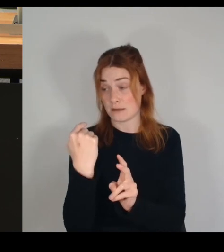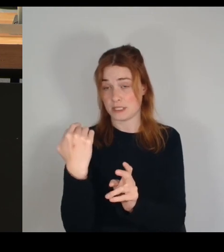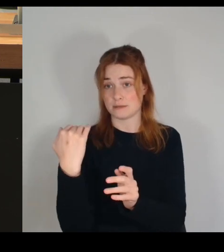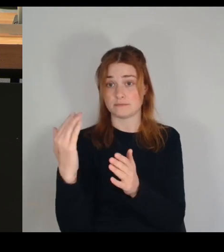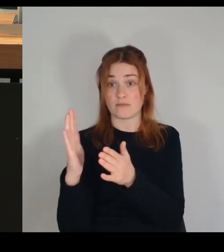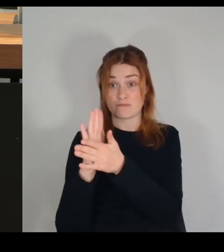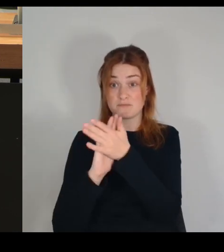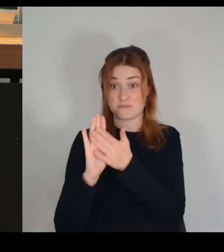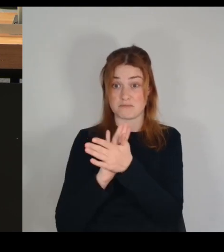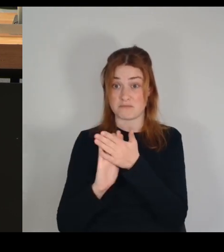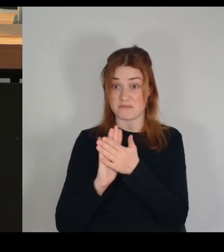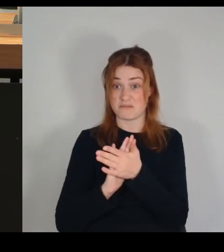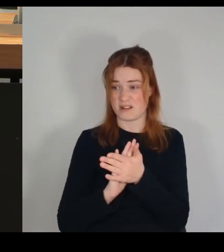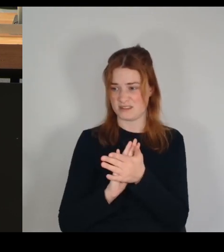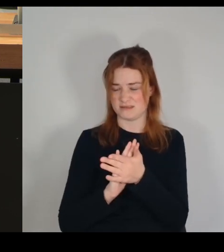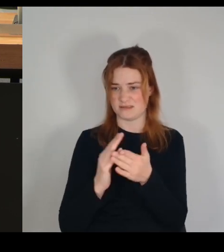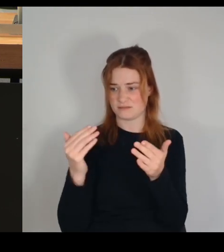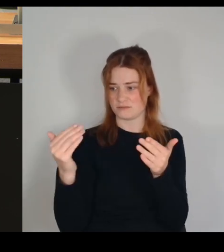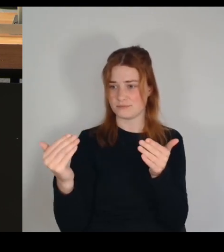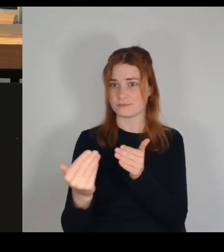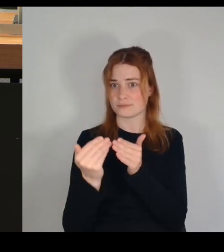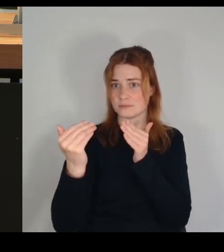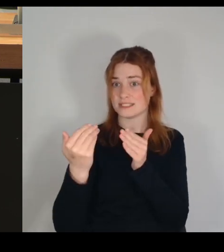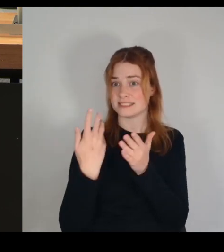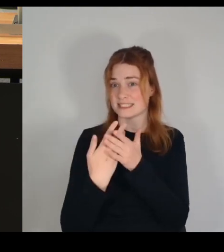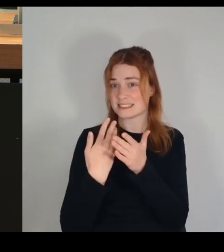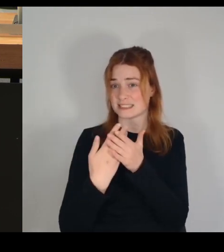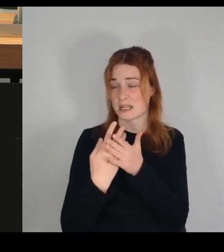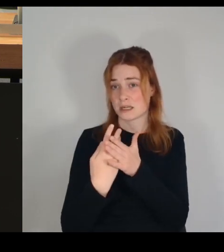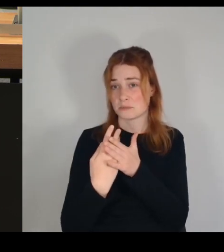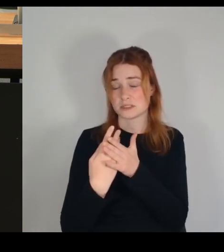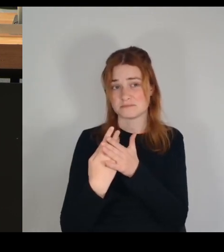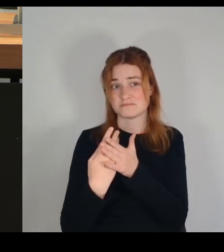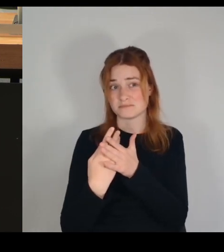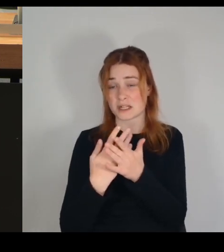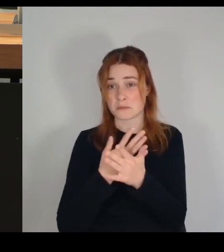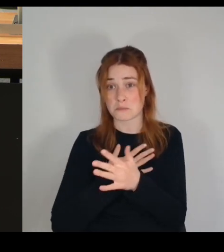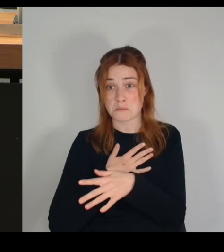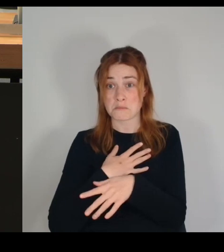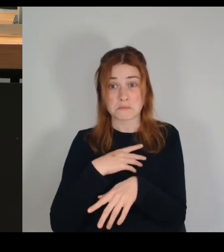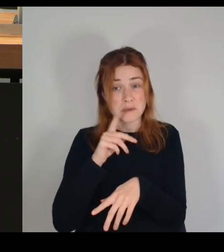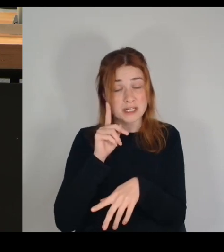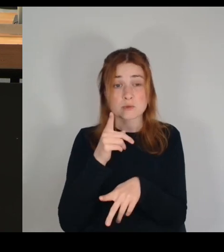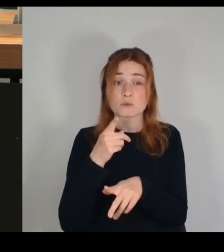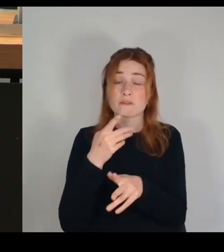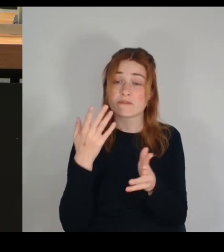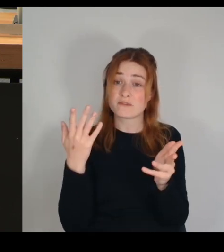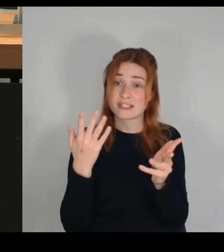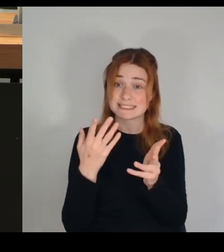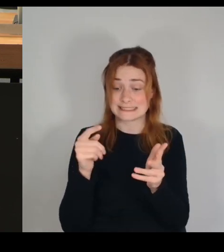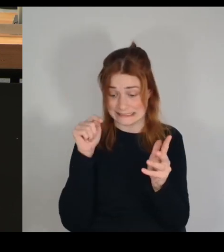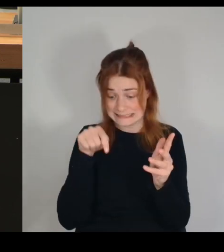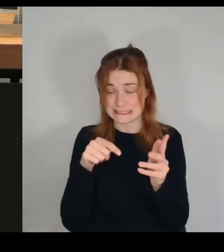muss ich zuletzt auch noch mal sagen Die Debatte, die wir hier über die Beschleunigung von Bauverfahren führen, ist eine